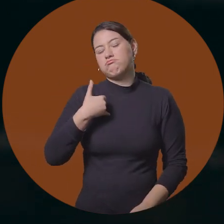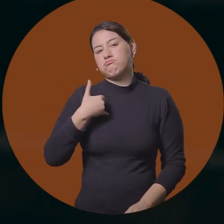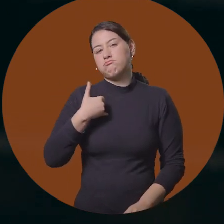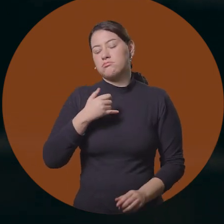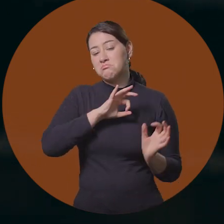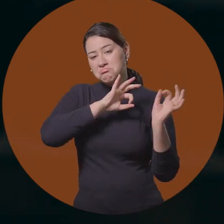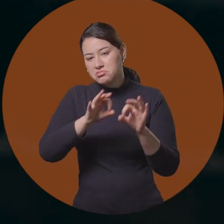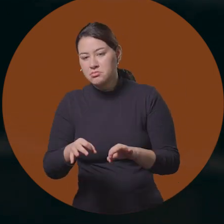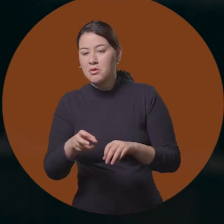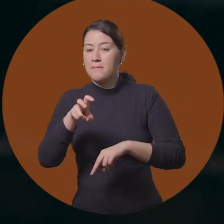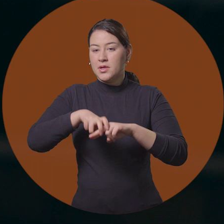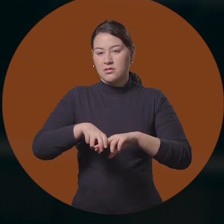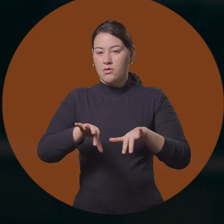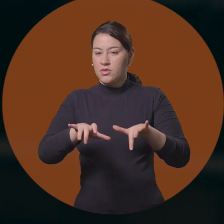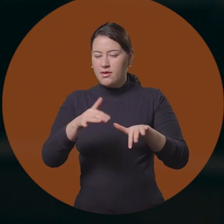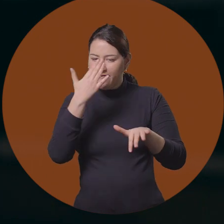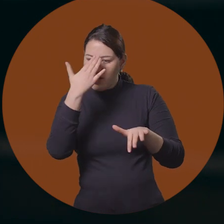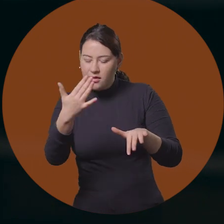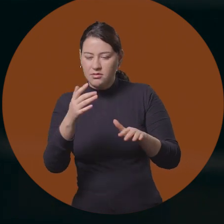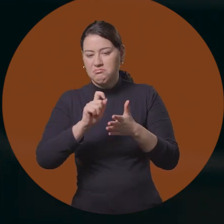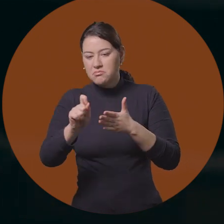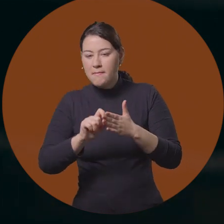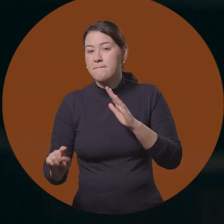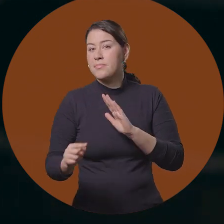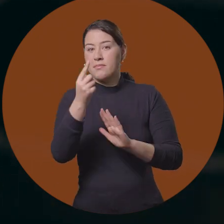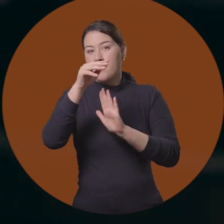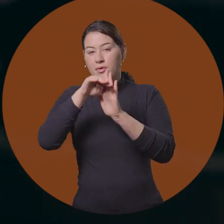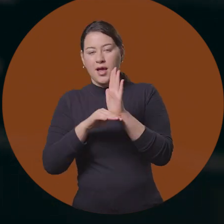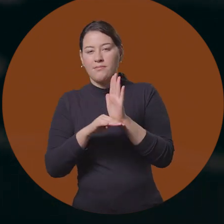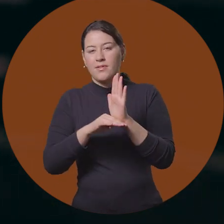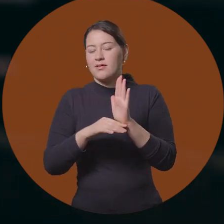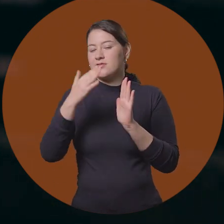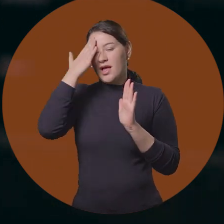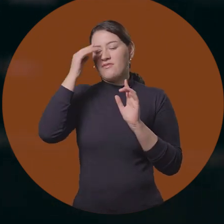Llego, me senté en la máquina, escribí mi primer programa y dije: “Esto es lo que quiero hacer en mi vida”.